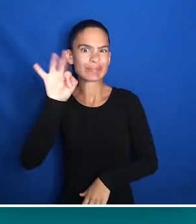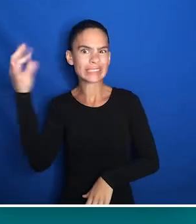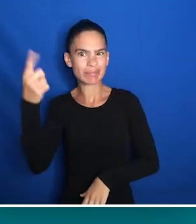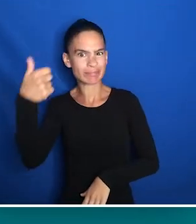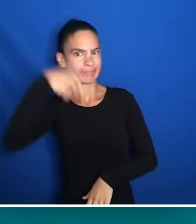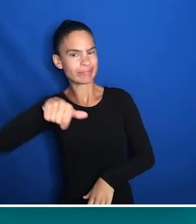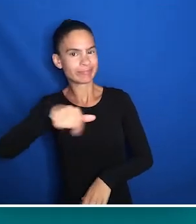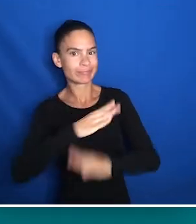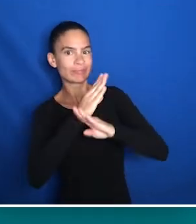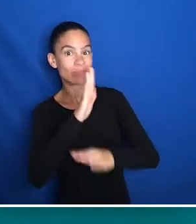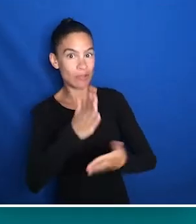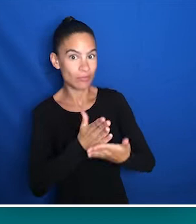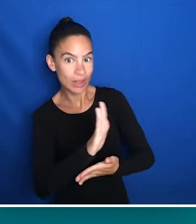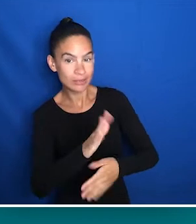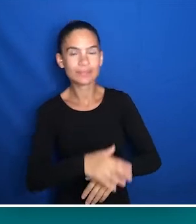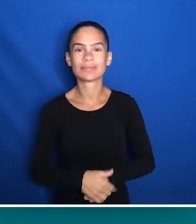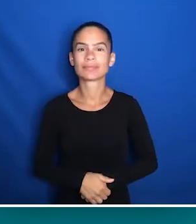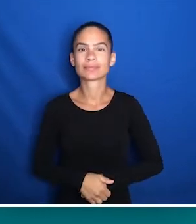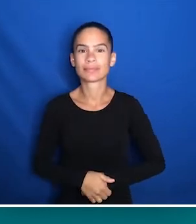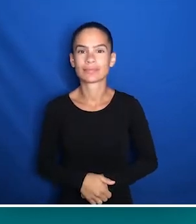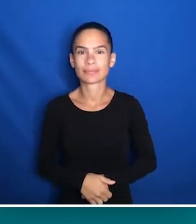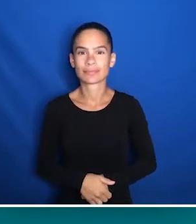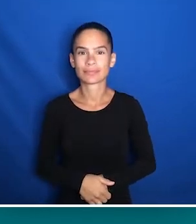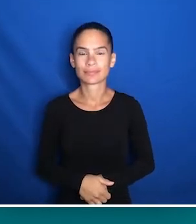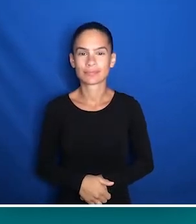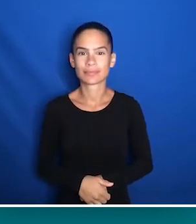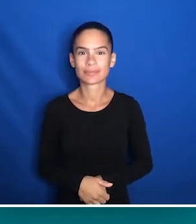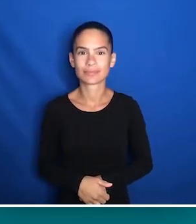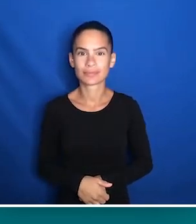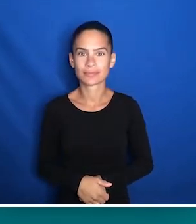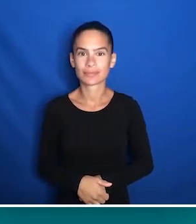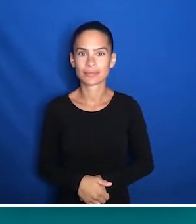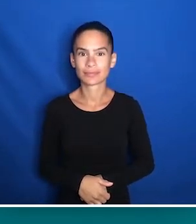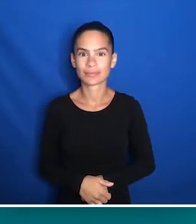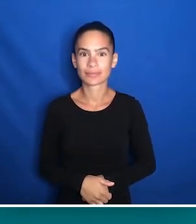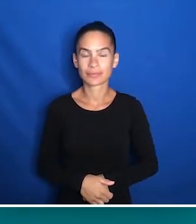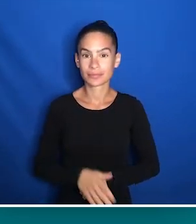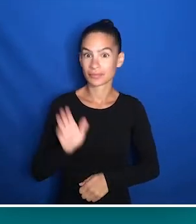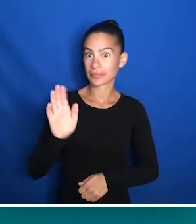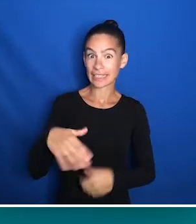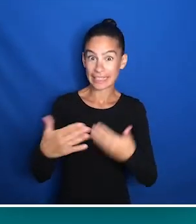[Descripción de Audio]